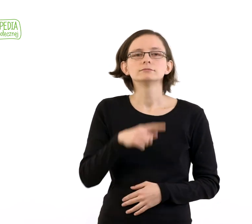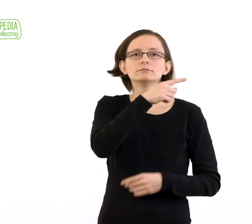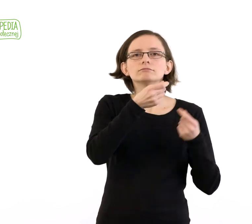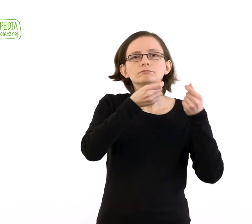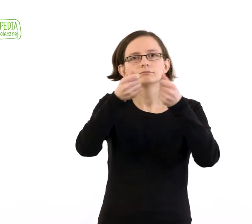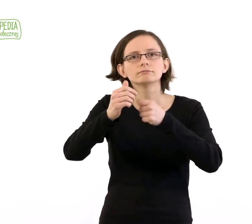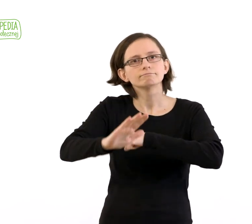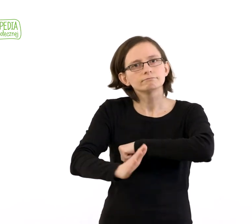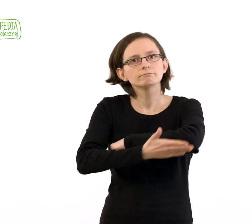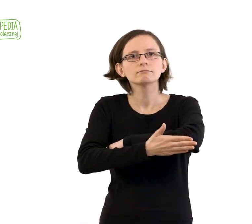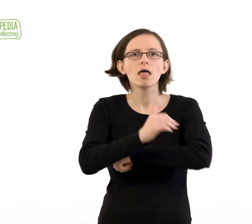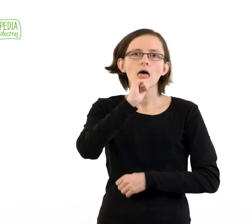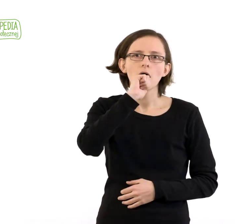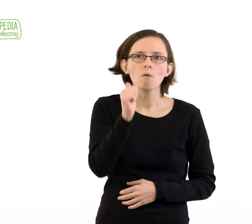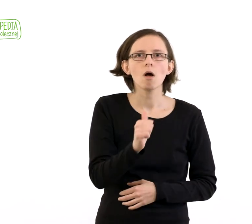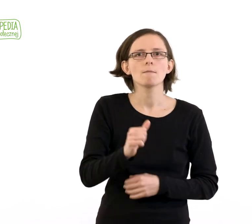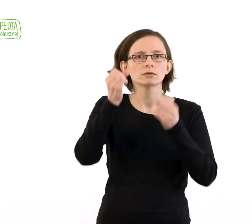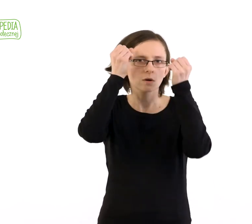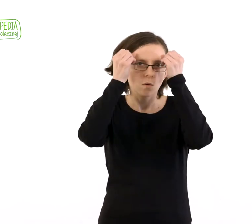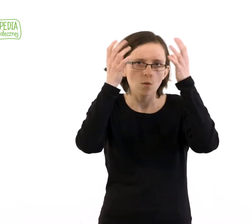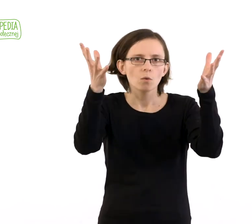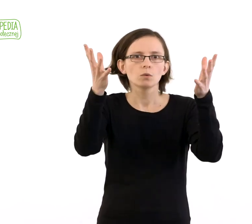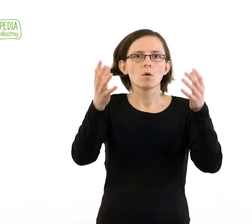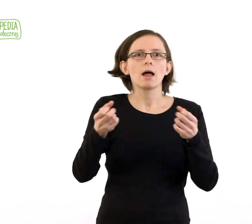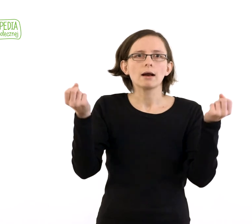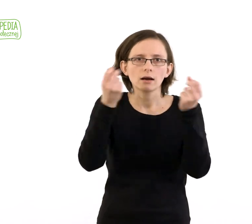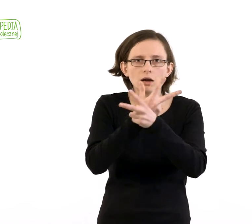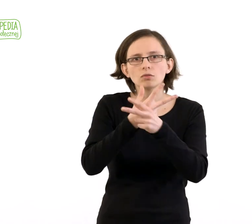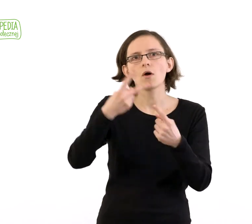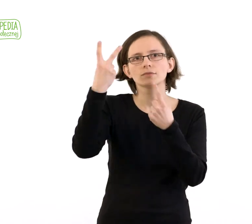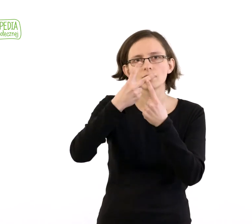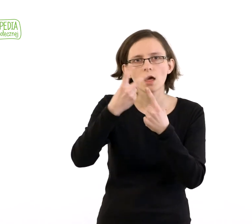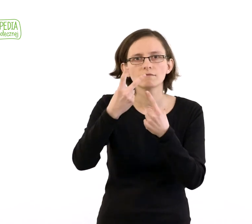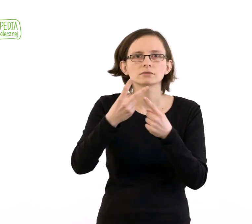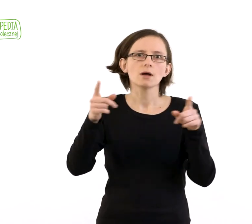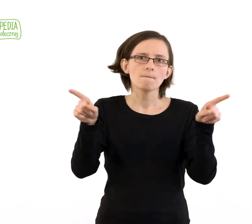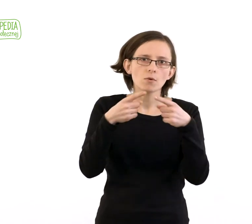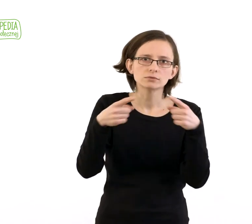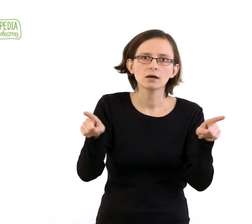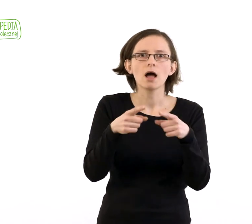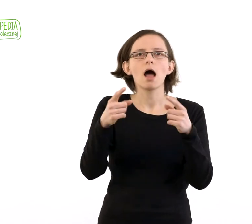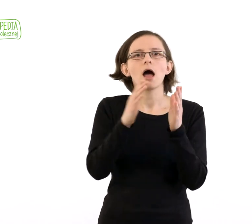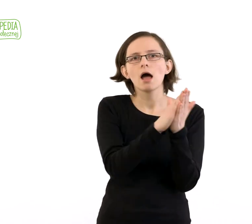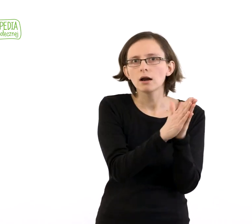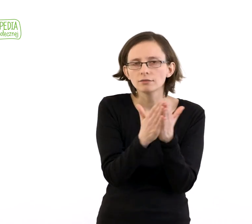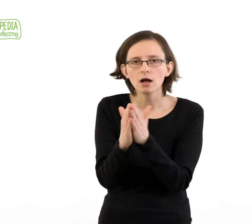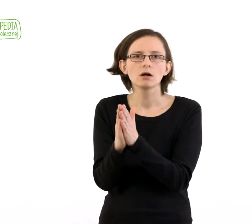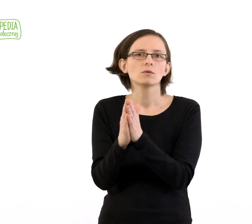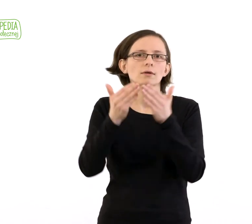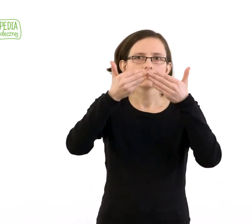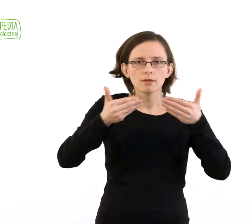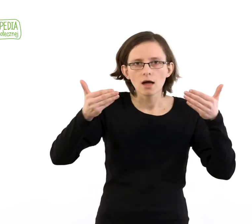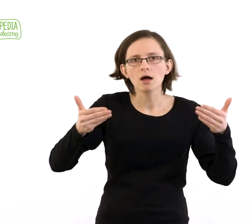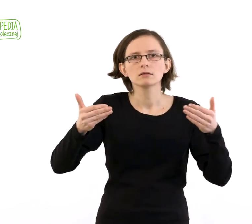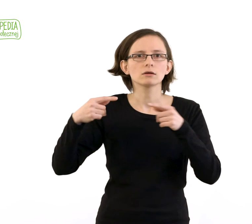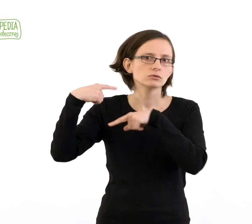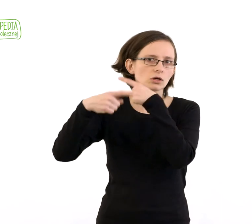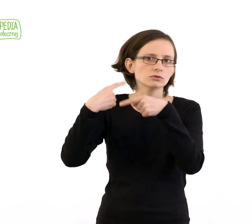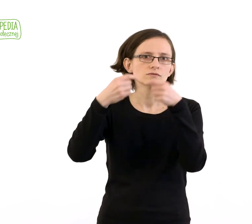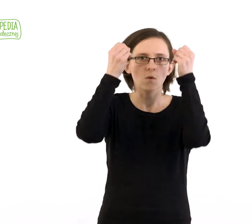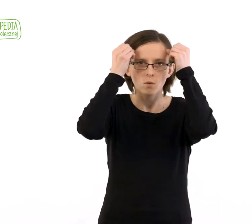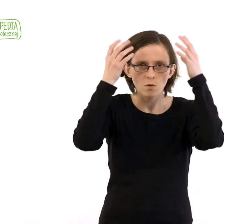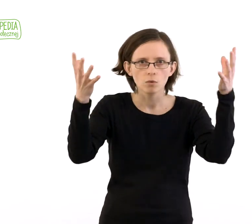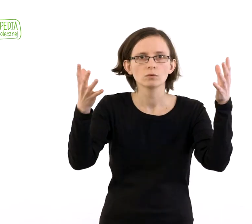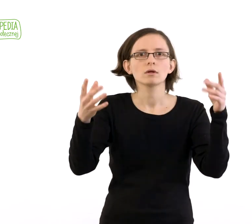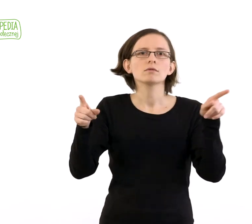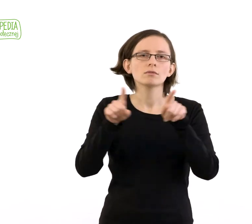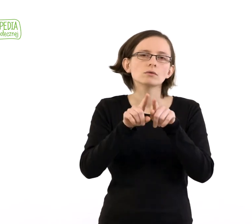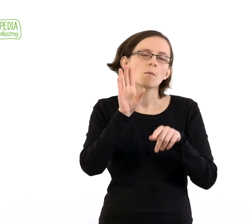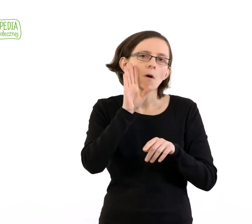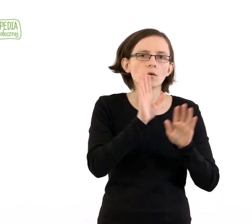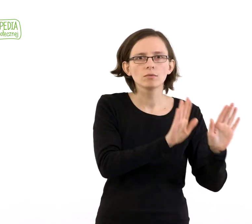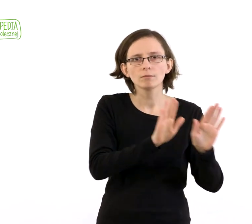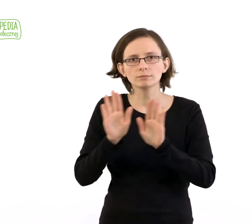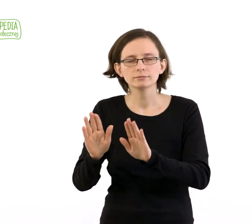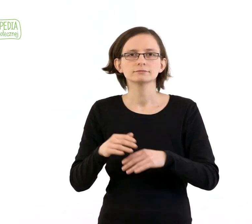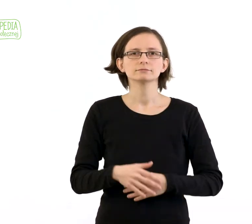europejska kultura, kino, telewizja, muzyka, literatura, teatr, dziedzictwo kulturowe i inne powiązane dziedziny.